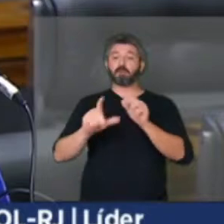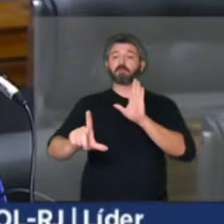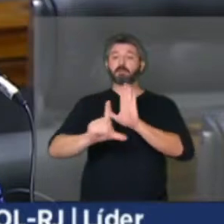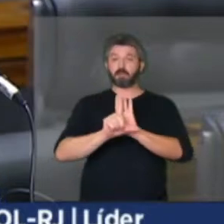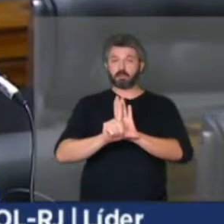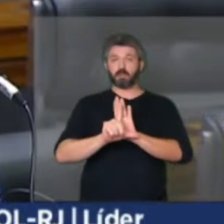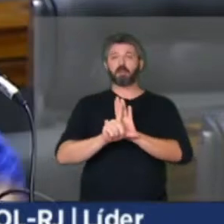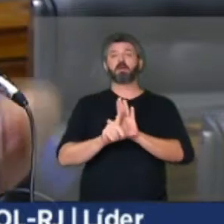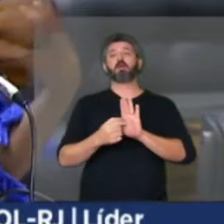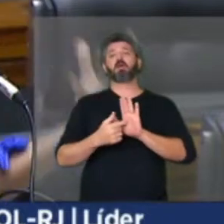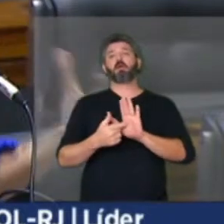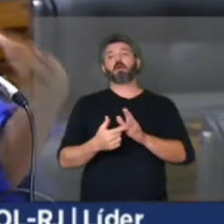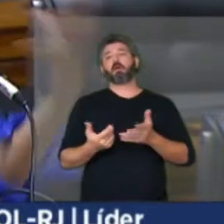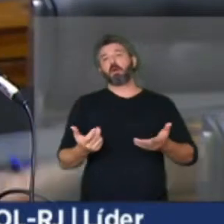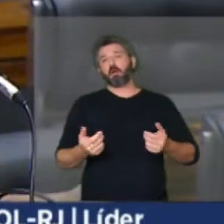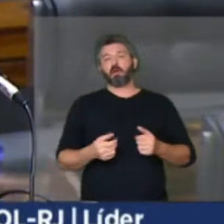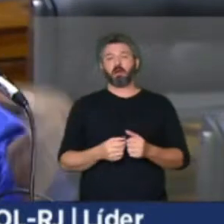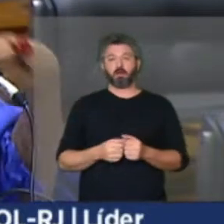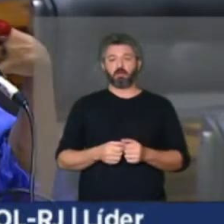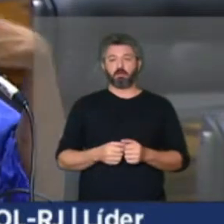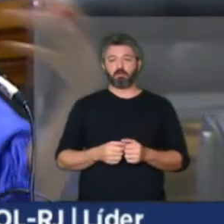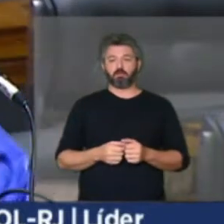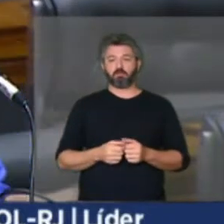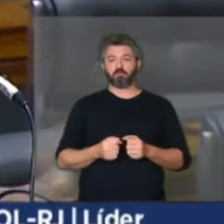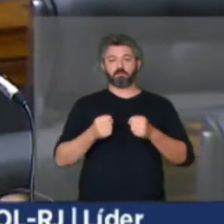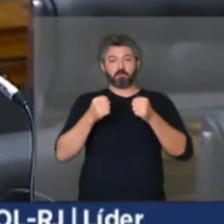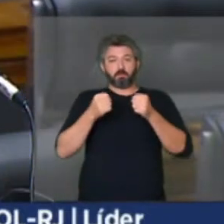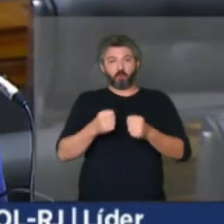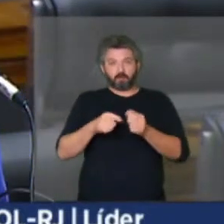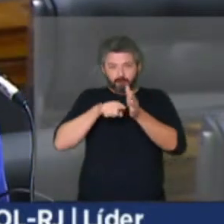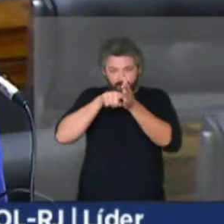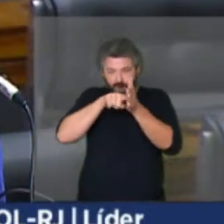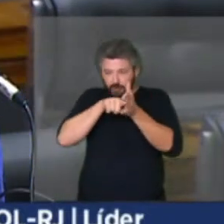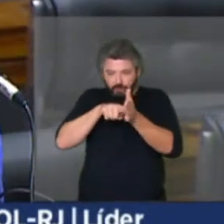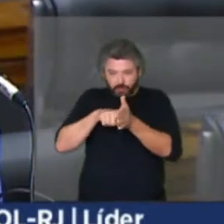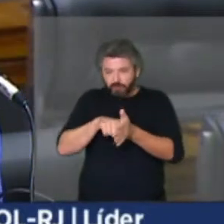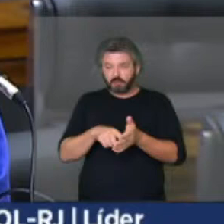OS PAÍSES QUE ADEREM A CONVENÇÃO A EDITAR LEIS QUE ESTABELECEM PODERES PARA